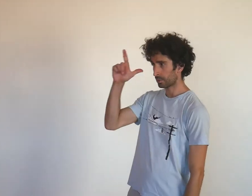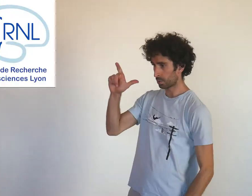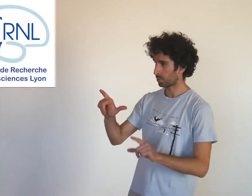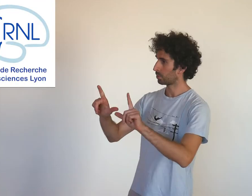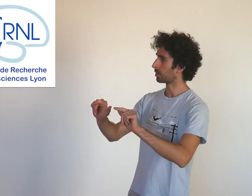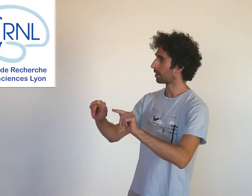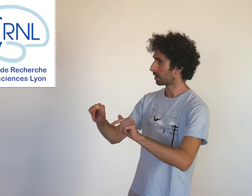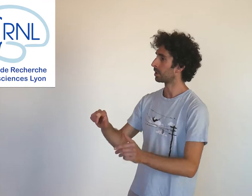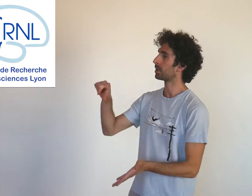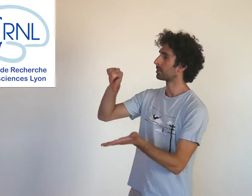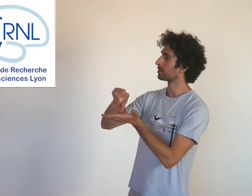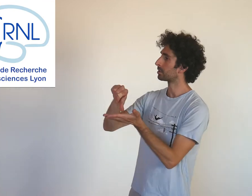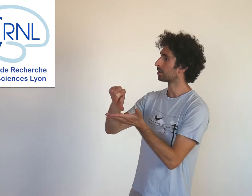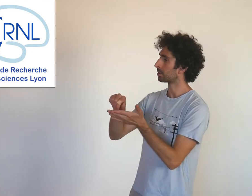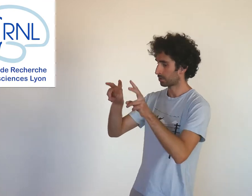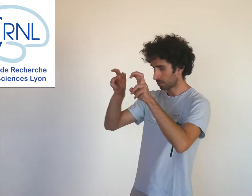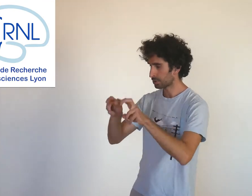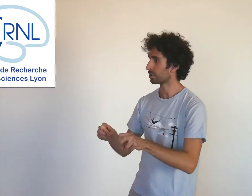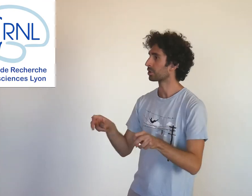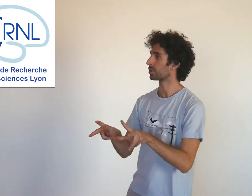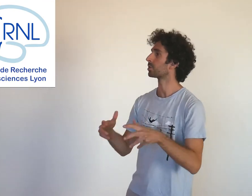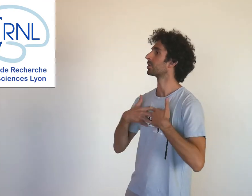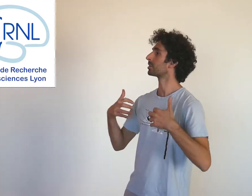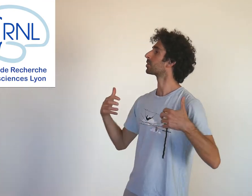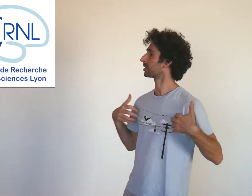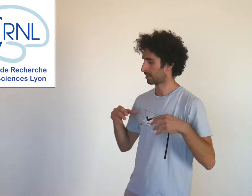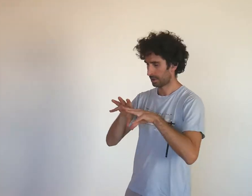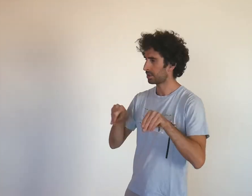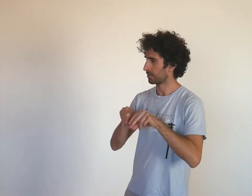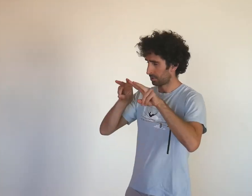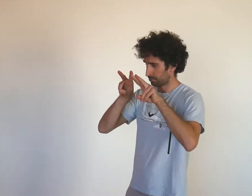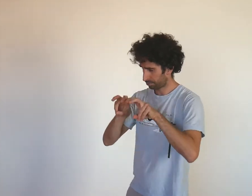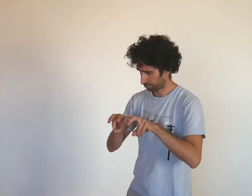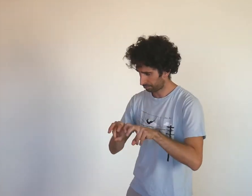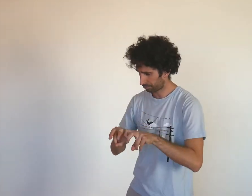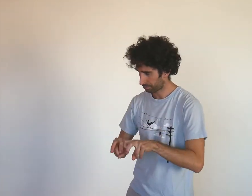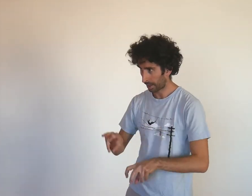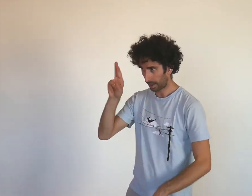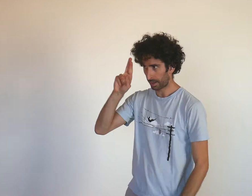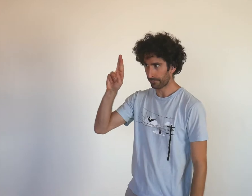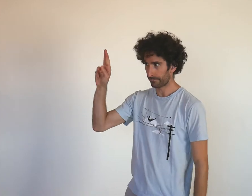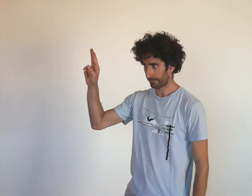Au CRNL, une équipe de recherche sur les rêves